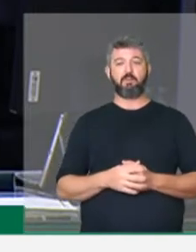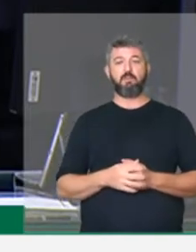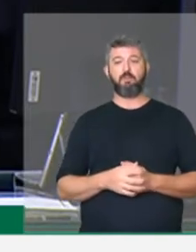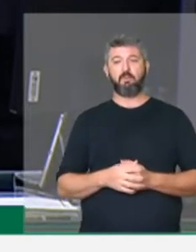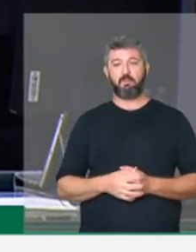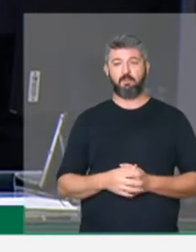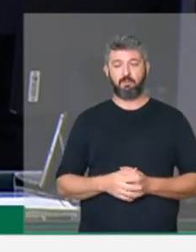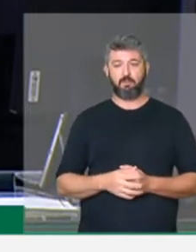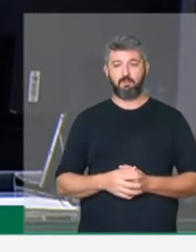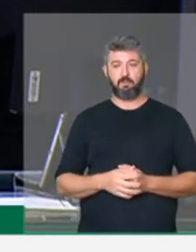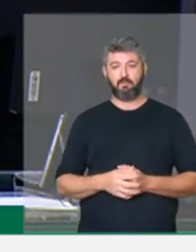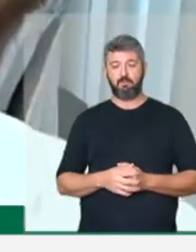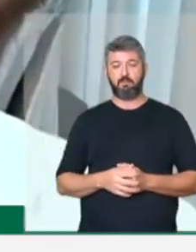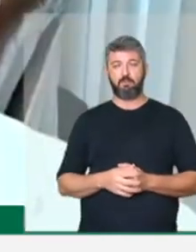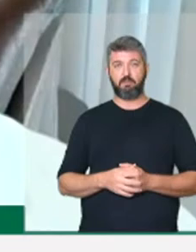MP PERMITE QUE DEBÊNTURES